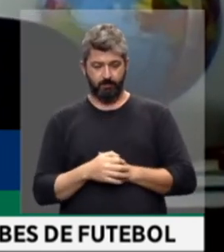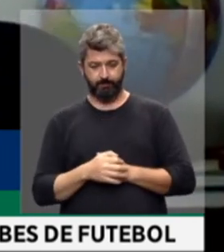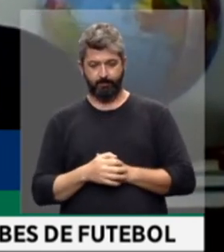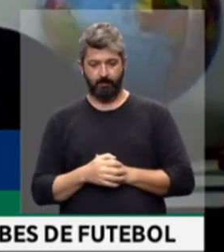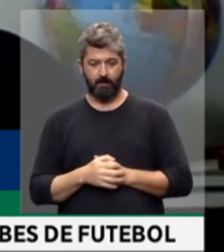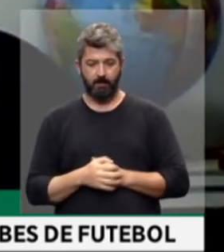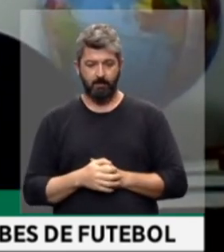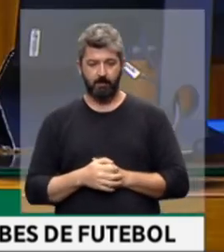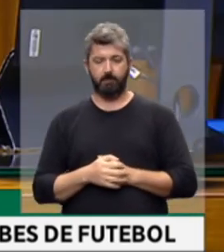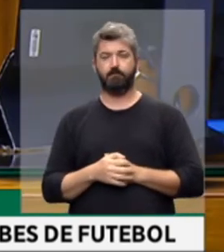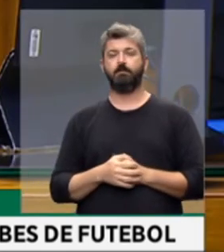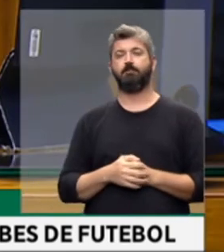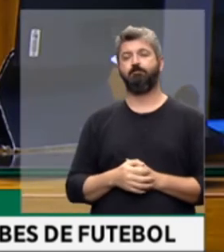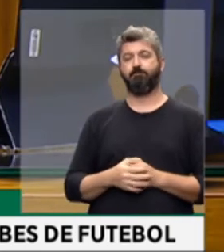SERVIDOR. PORTANTO A NOSSA ORIENTAÇÃO É PELA